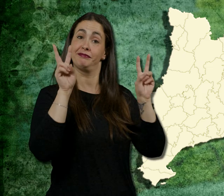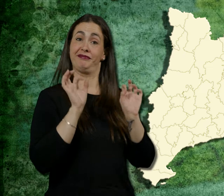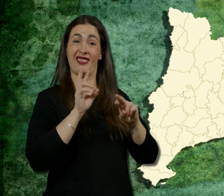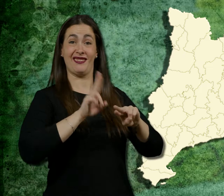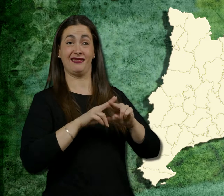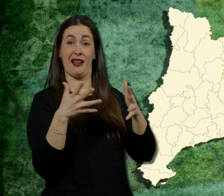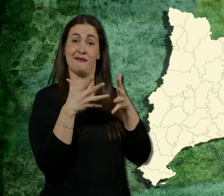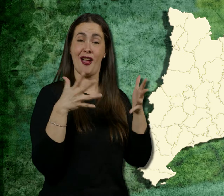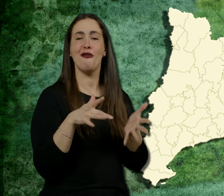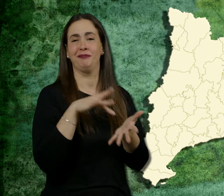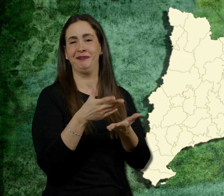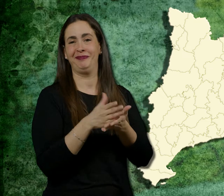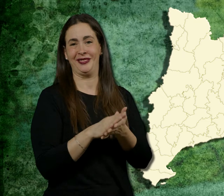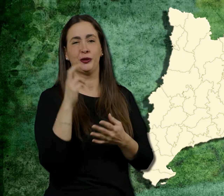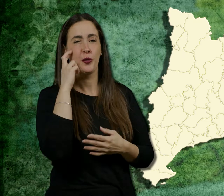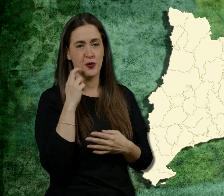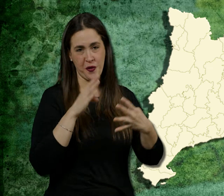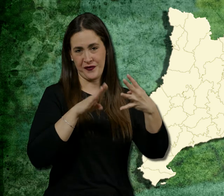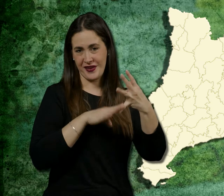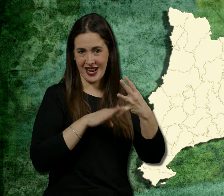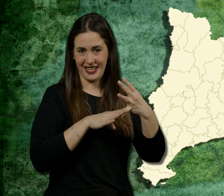Festa major: Finals de juny.